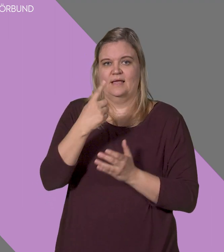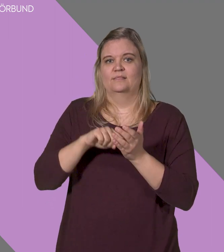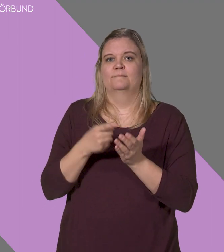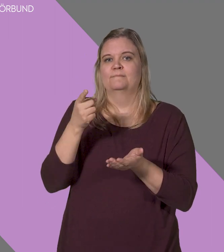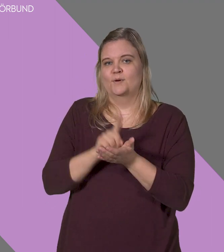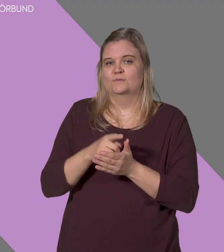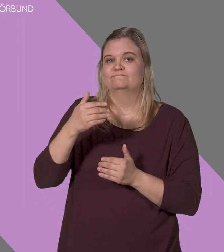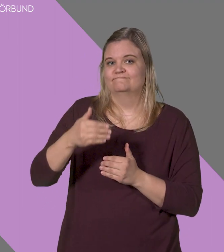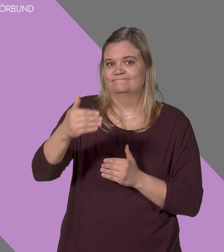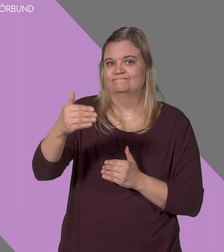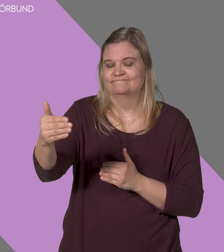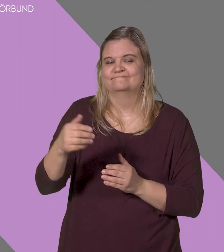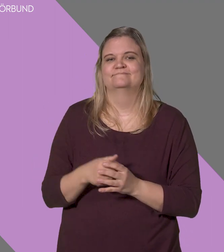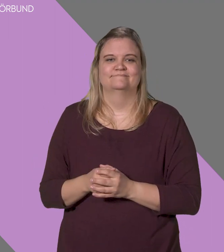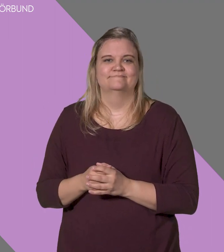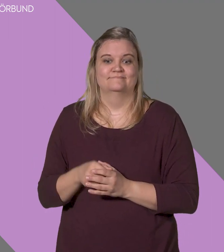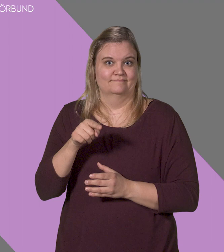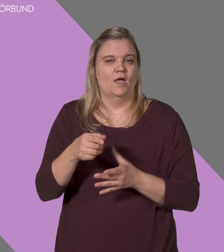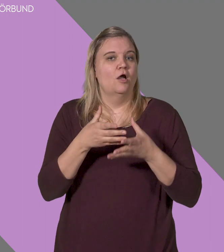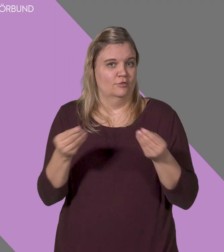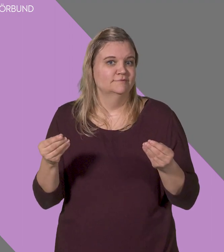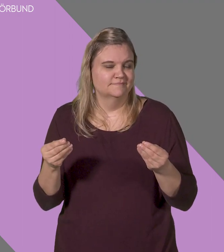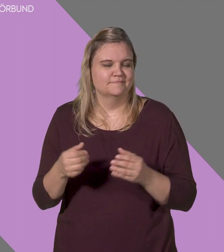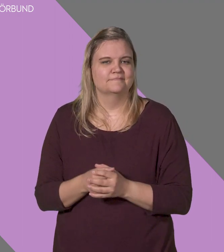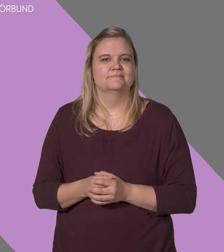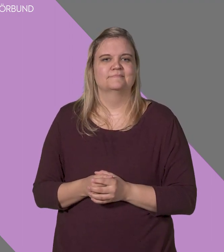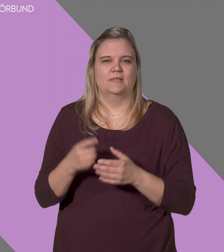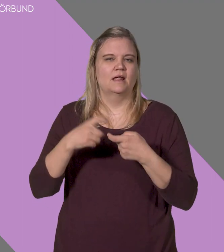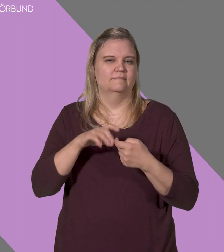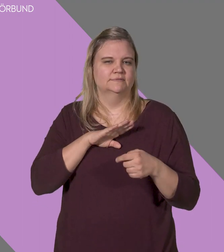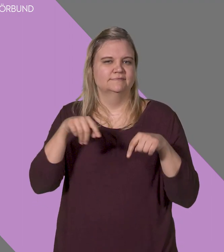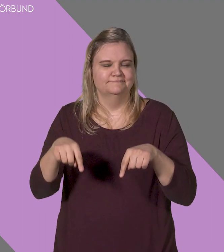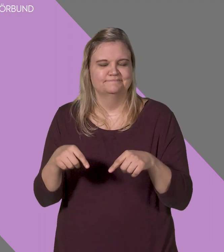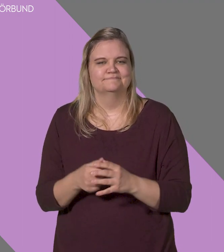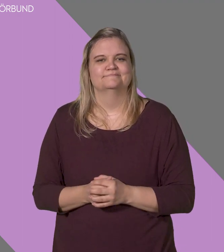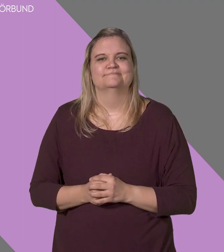en gång i månaden helt avgiftsfritt! Länken finns nedan.